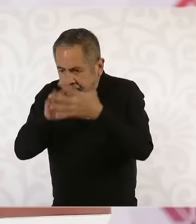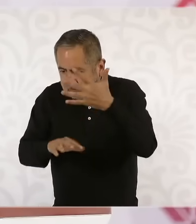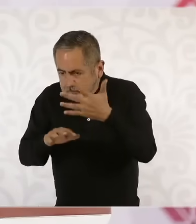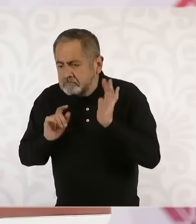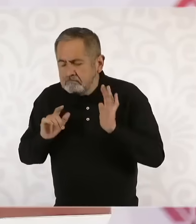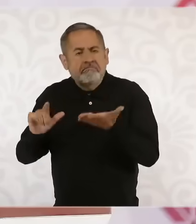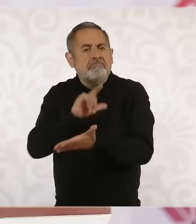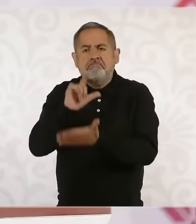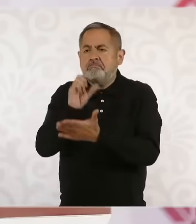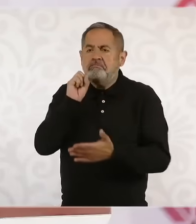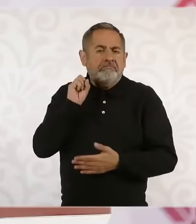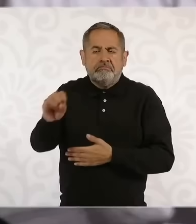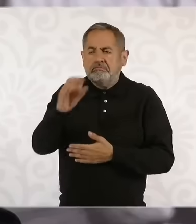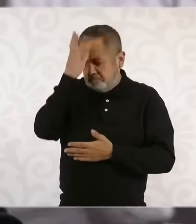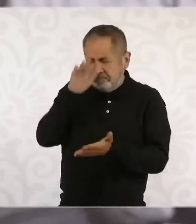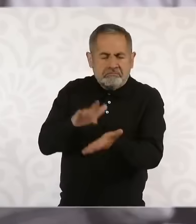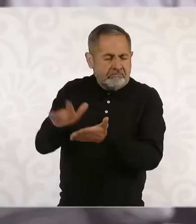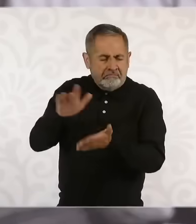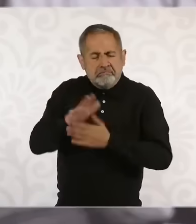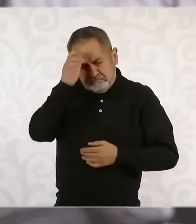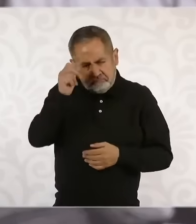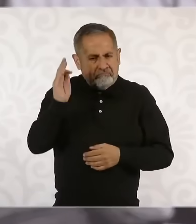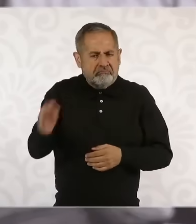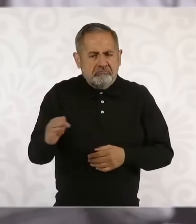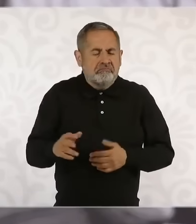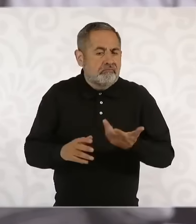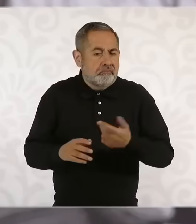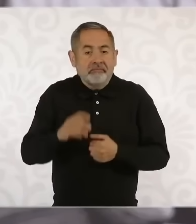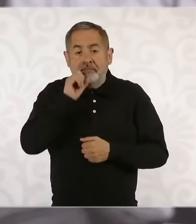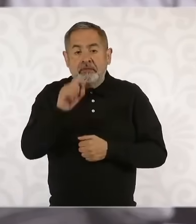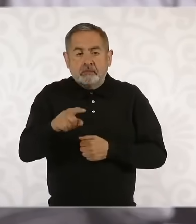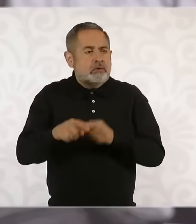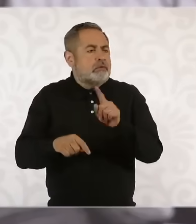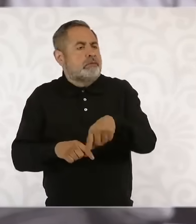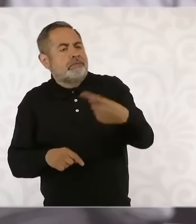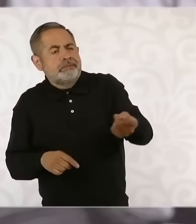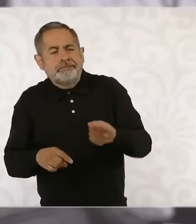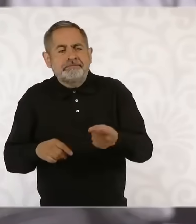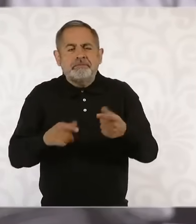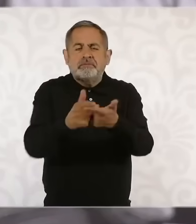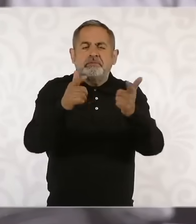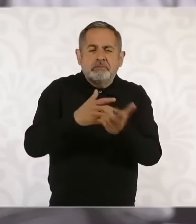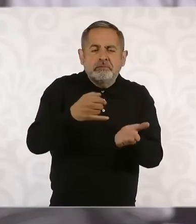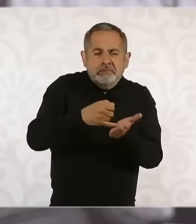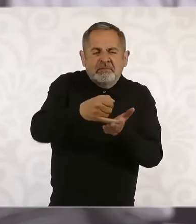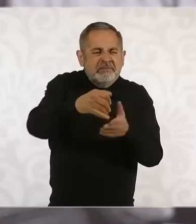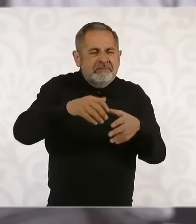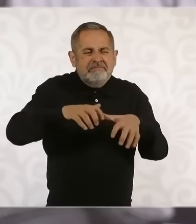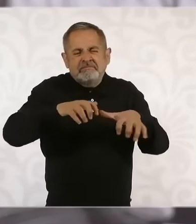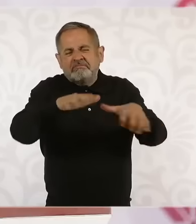otros organismos importantes eh también de productores agrícolas en en todo el país.